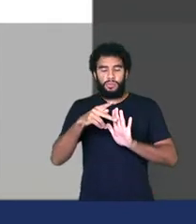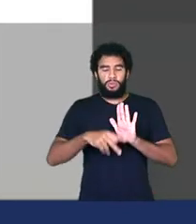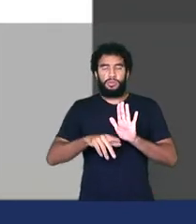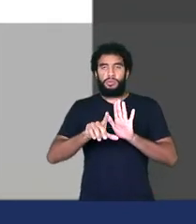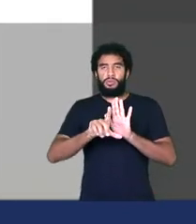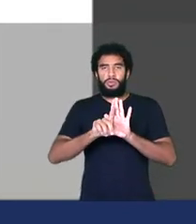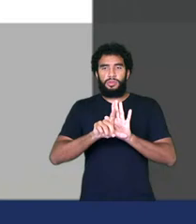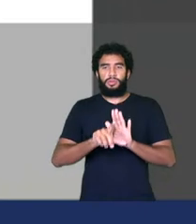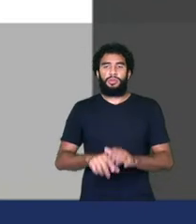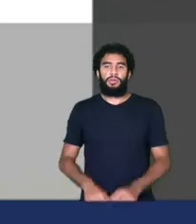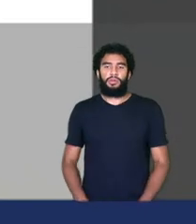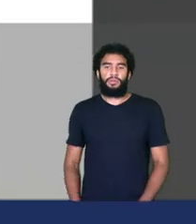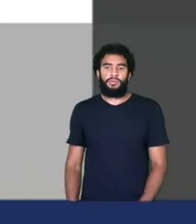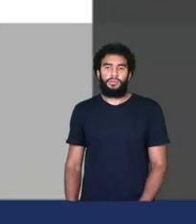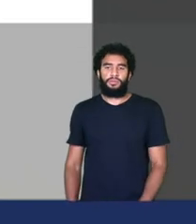TENHO DEZENAS DE PROJETOS DE